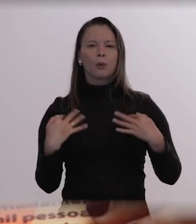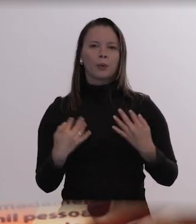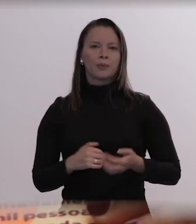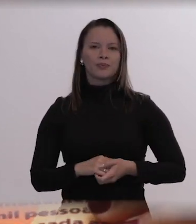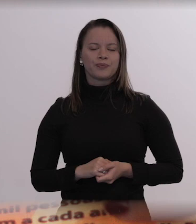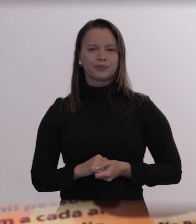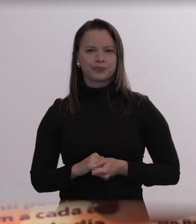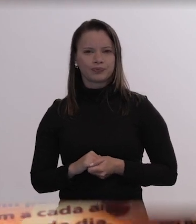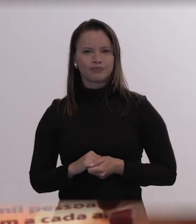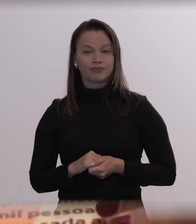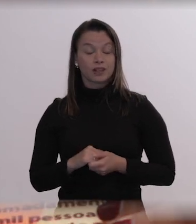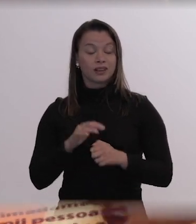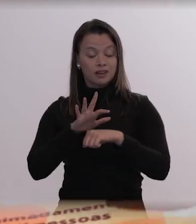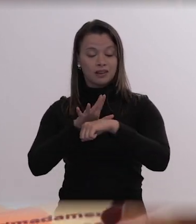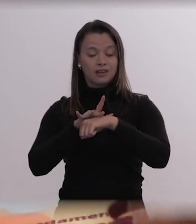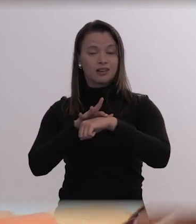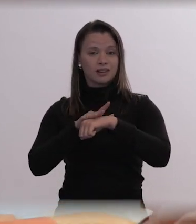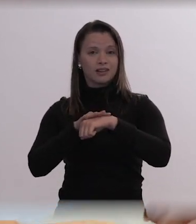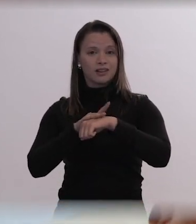É uma doença, uma doença da alma.